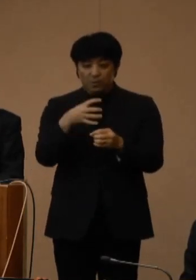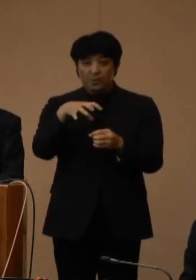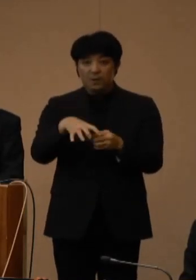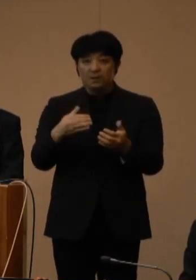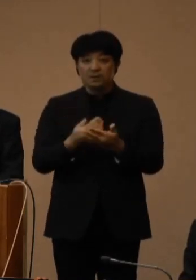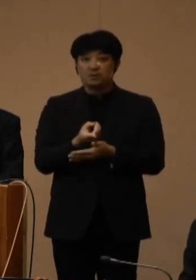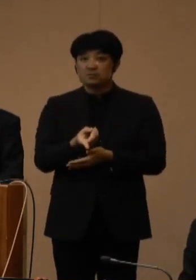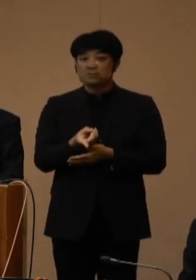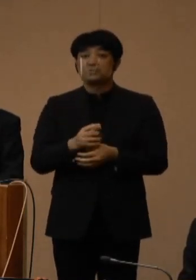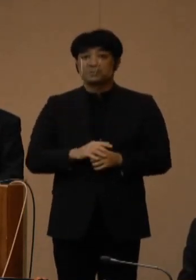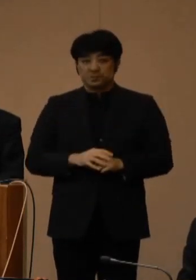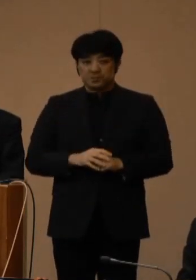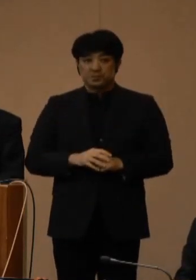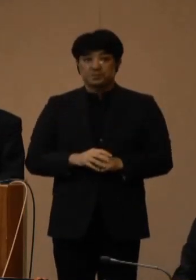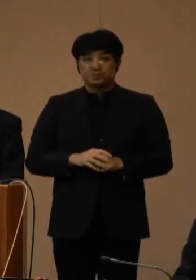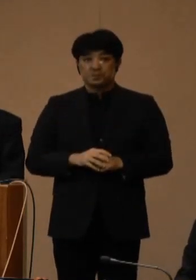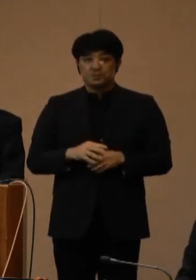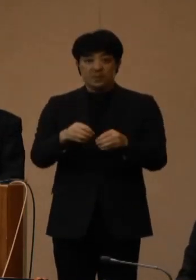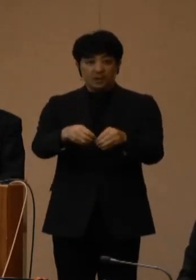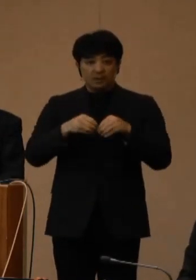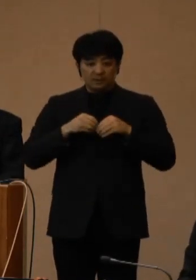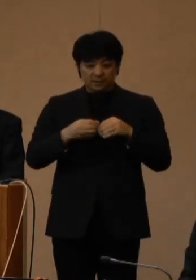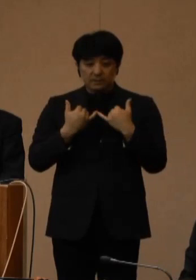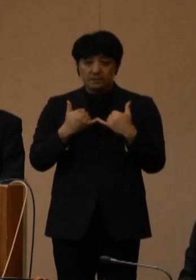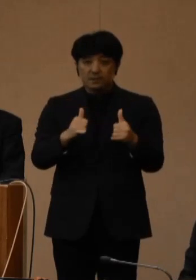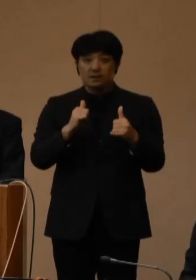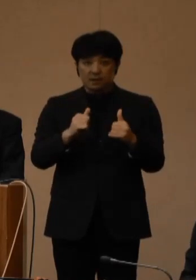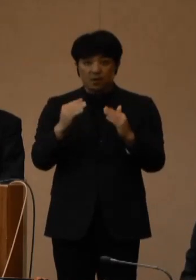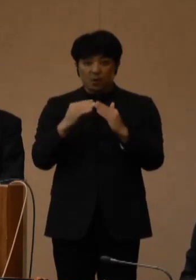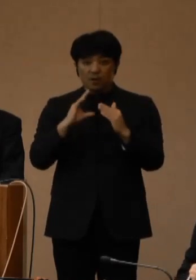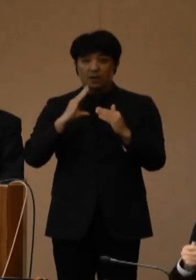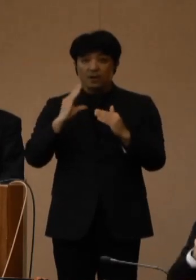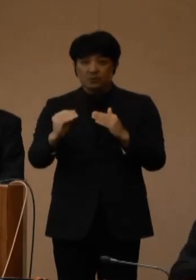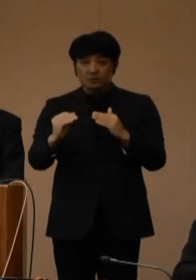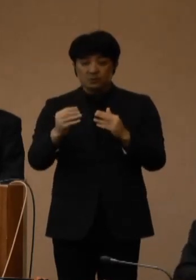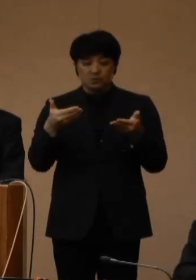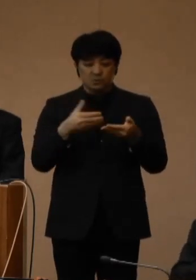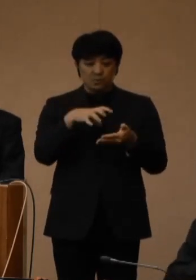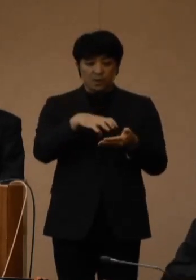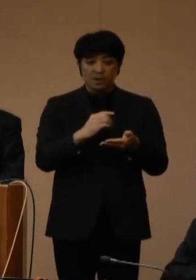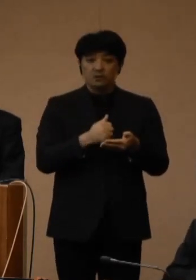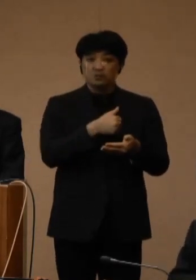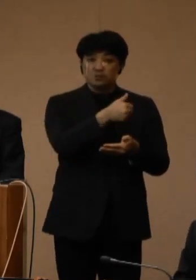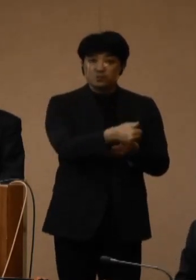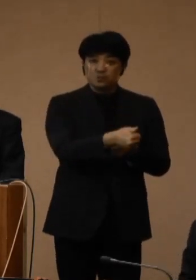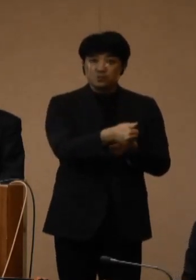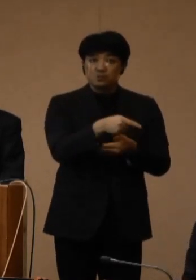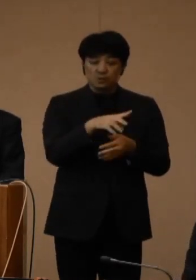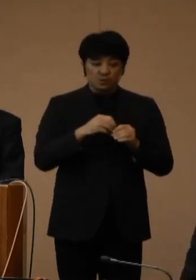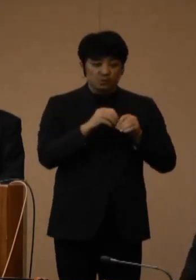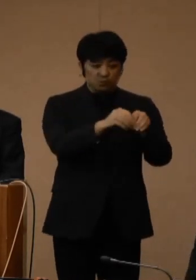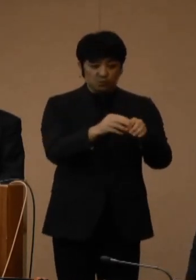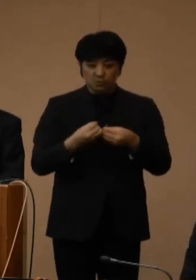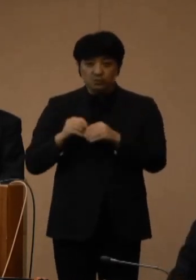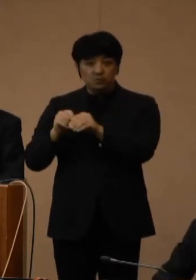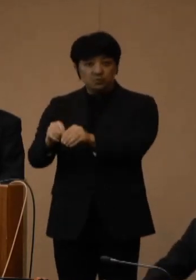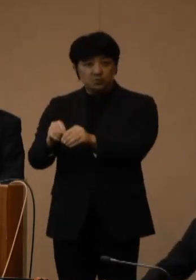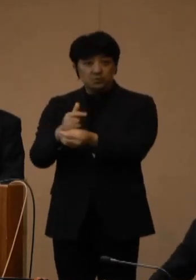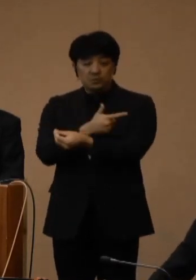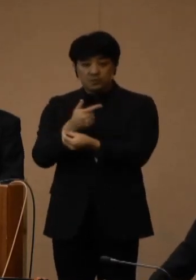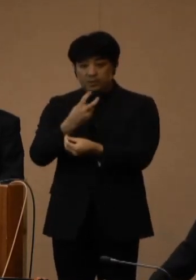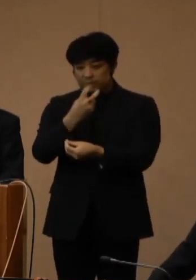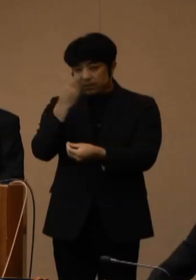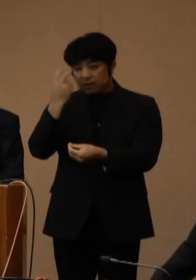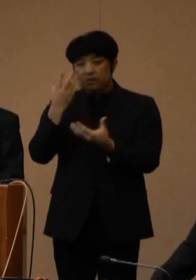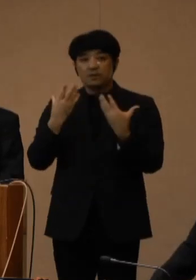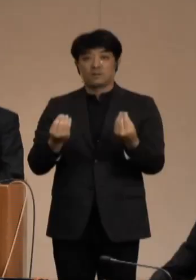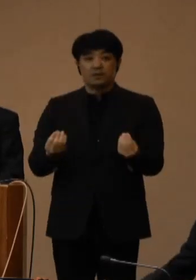そして、感染した人が家庭や職場に持ち込む感染を拡大させています。